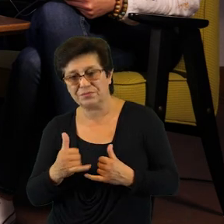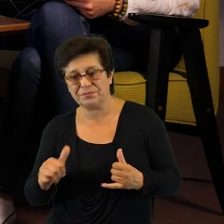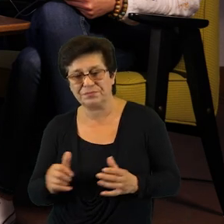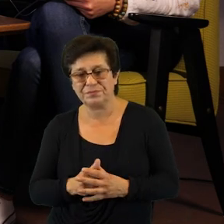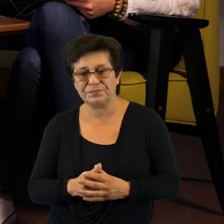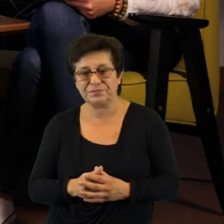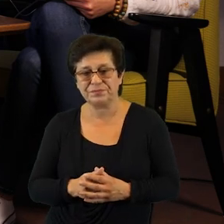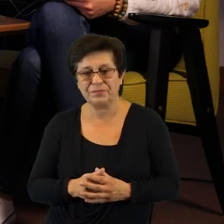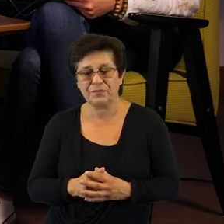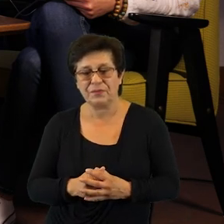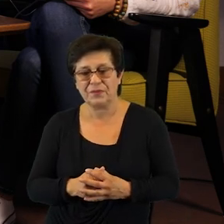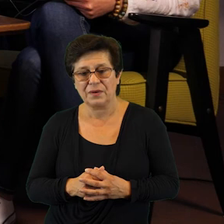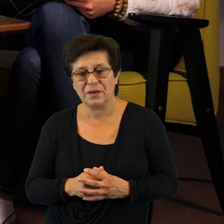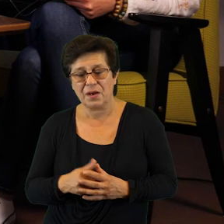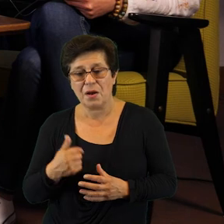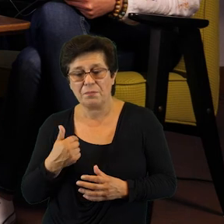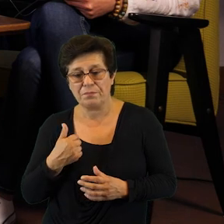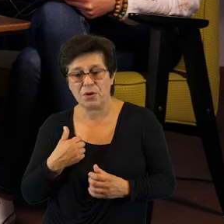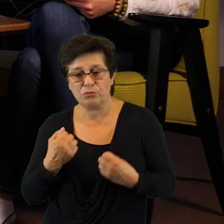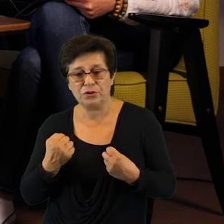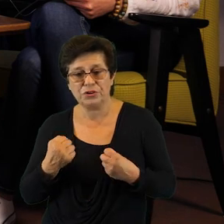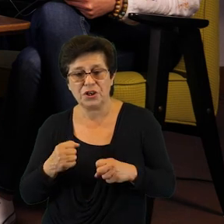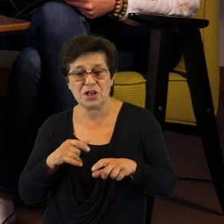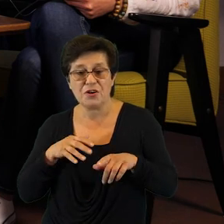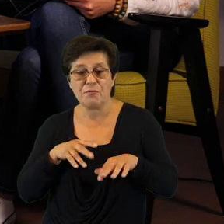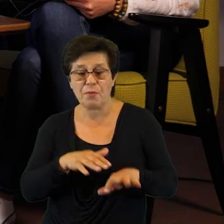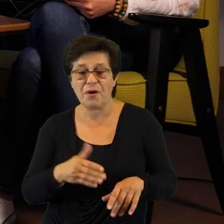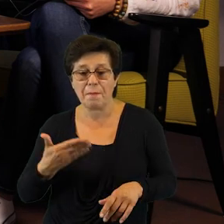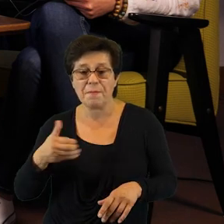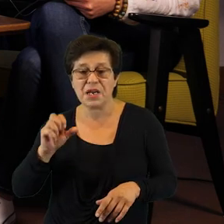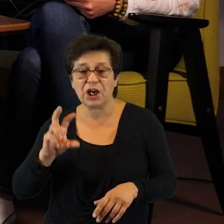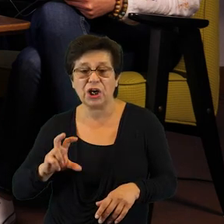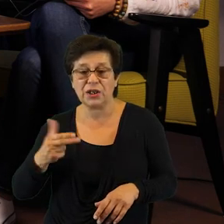że ta więź była bardzo silna i wpływ Michnika na Słonimskiego ogromny.